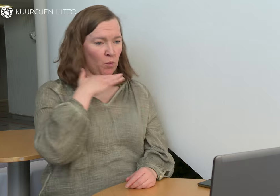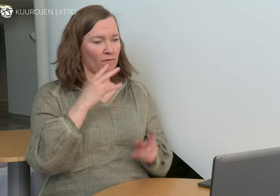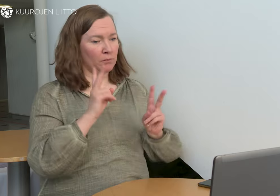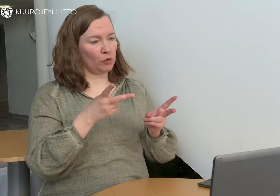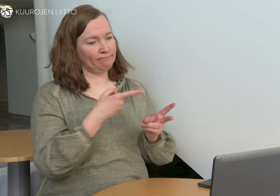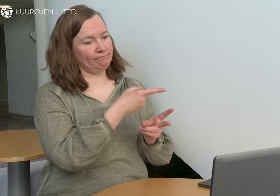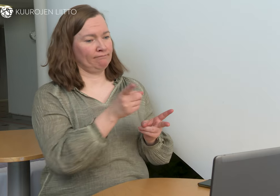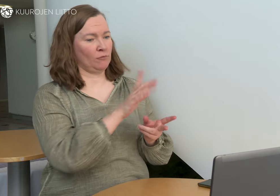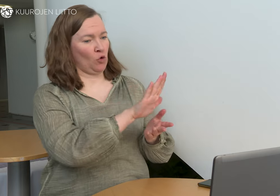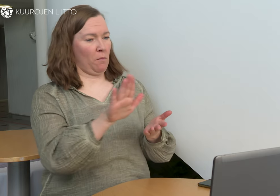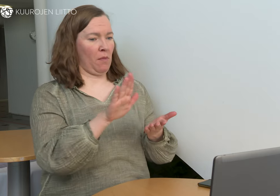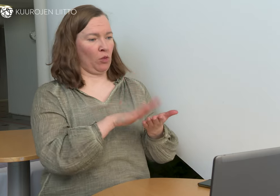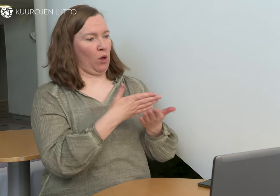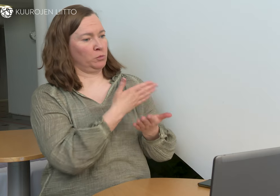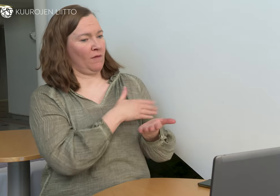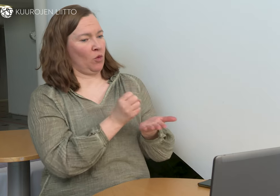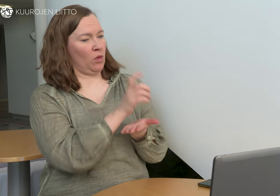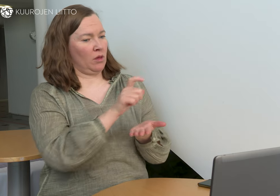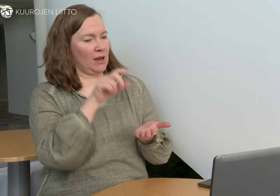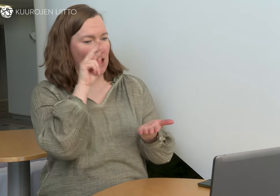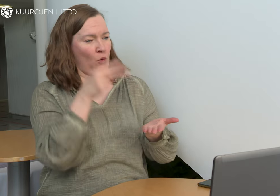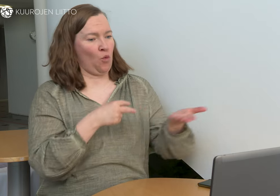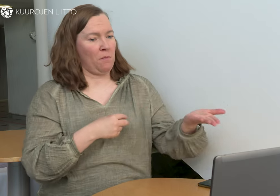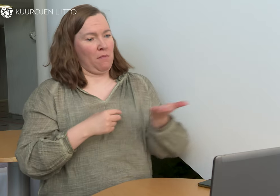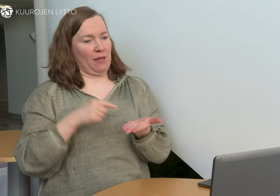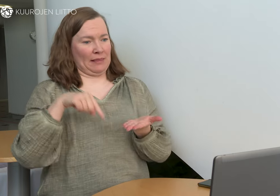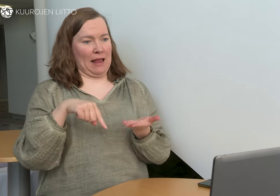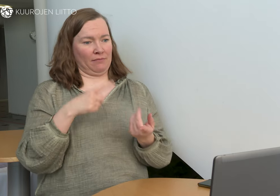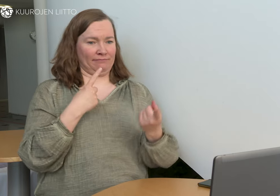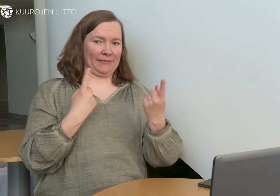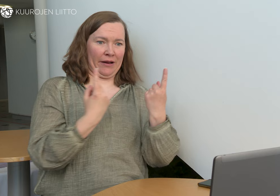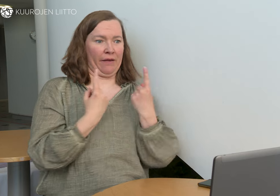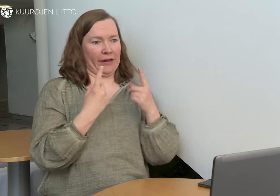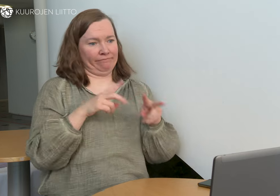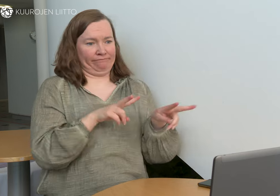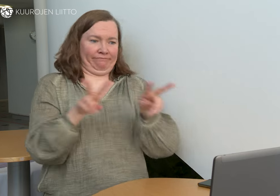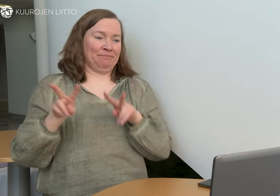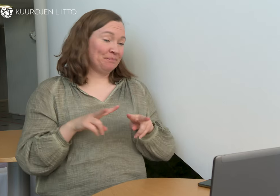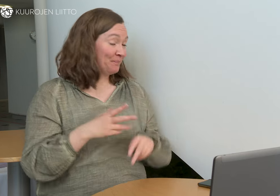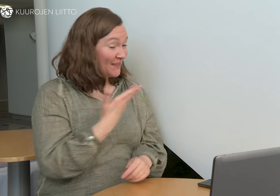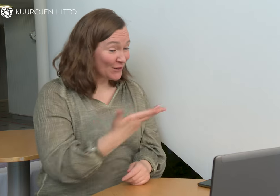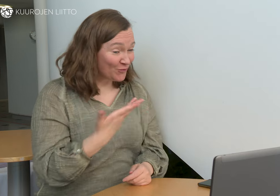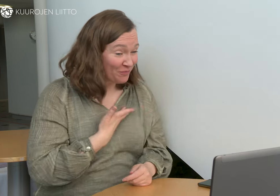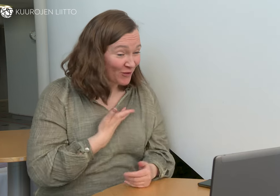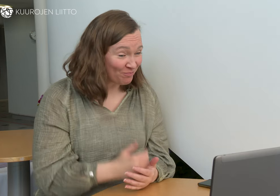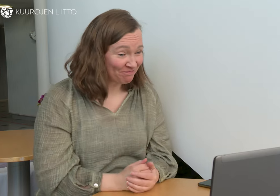Oli kiva saada tulkkauspalvelun tuottajien näkökulmaa vallitsevaan tilanteeseen, - joten kiitos paljon siitä.